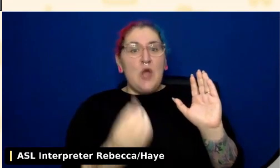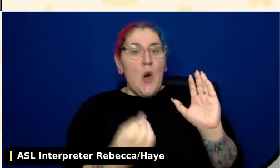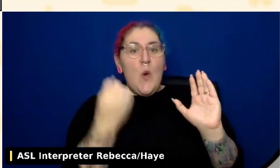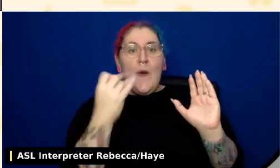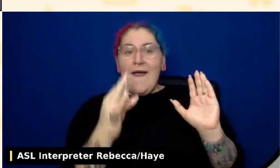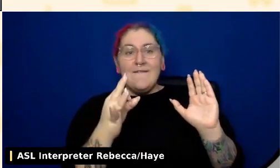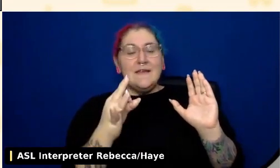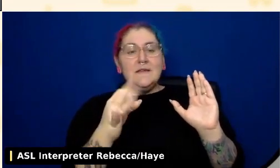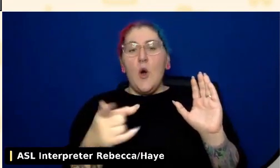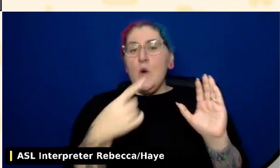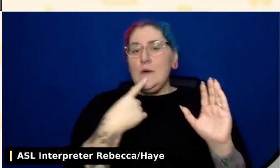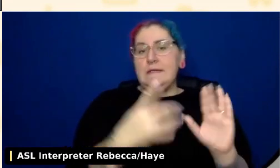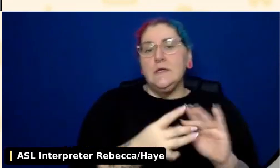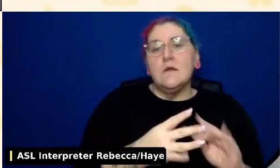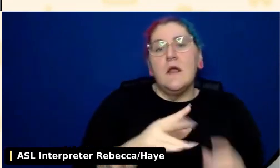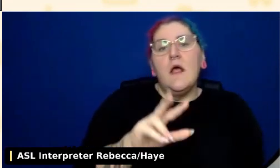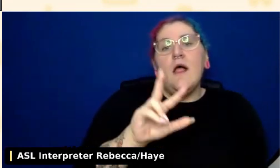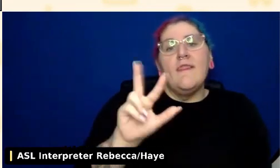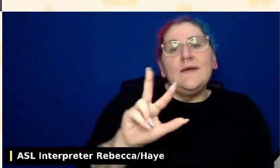Threejs te permite usar modelos 3D y diseño web